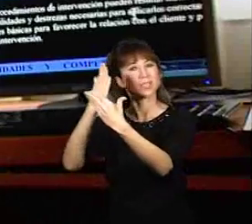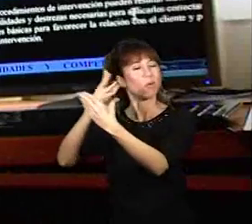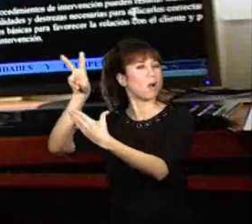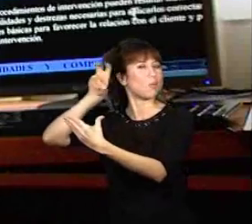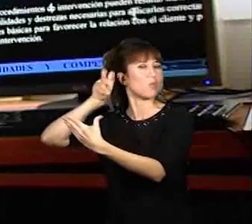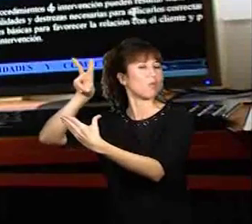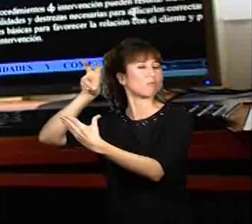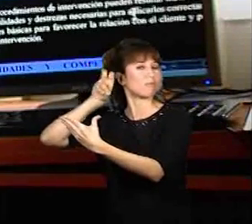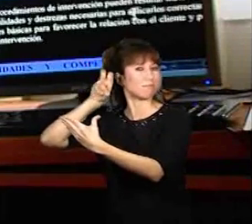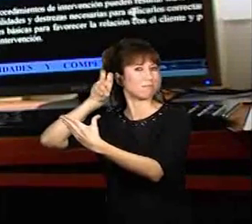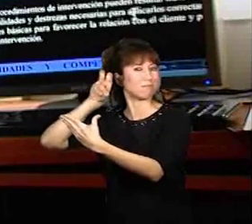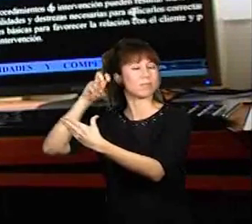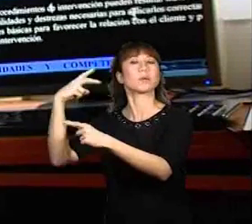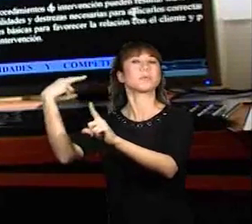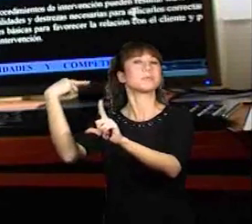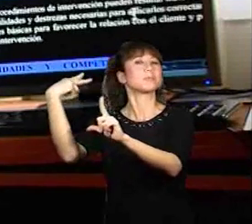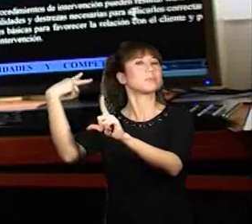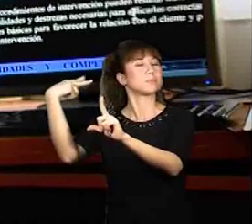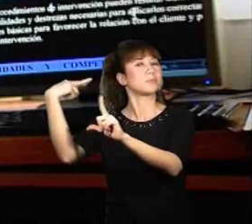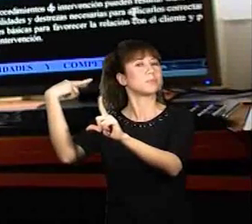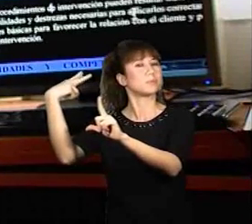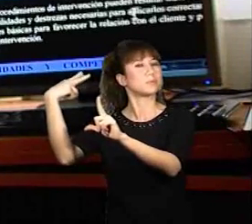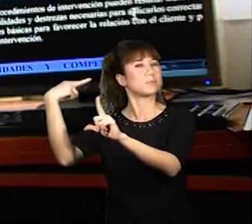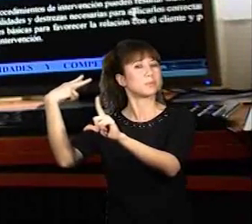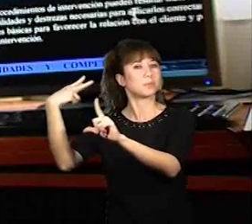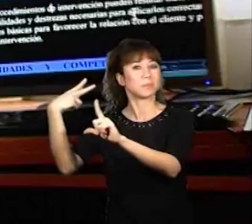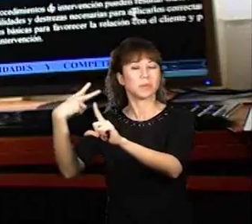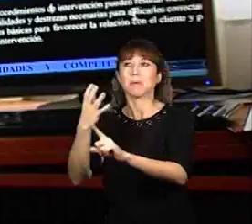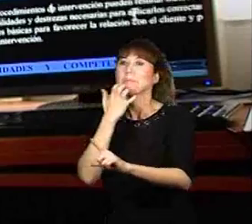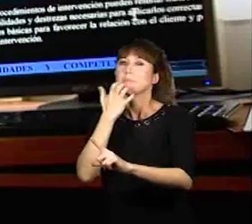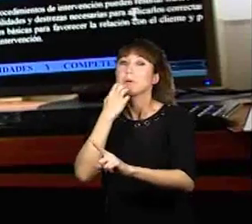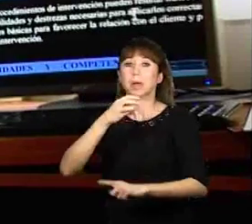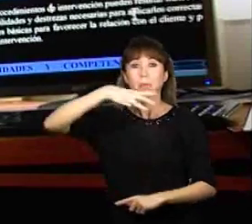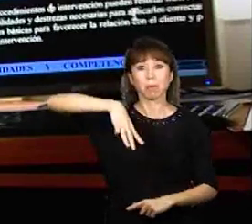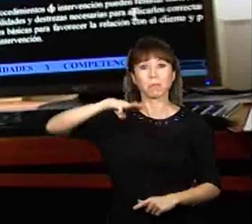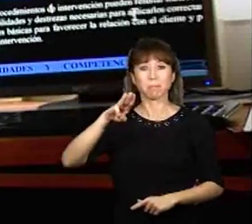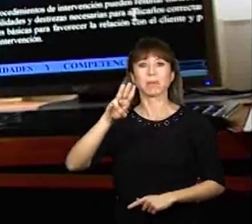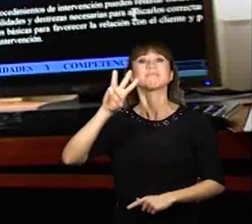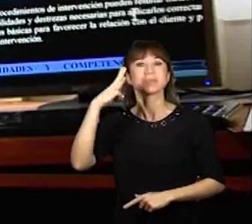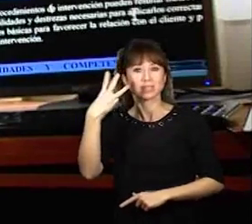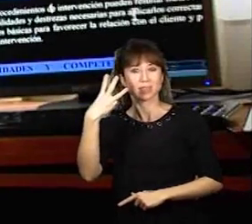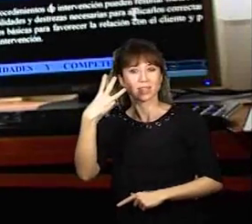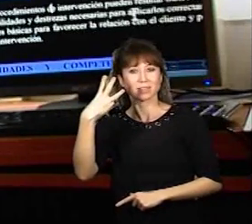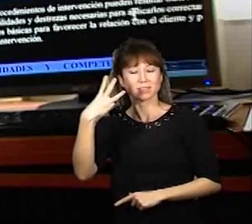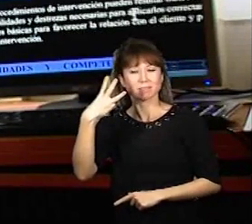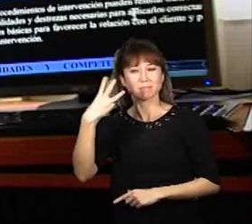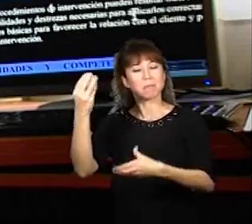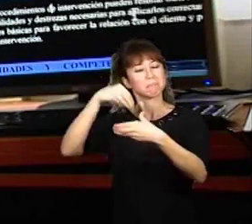archivos de audio, que son accesibles para mí, que se pueden leer en un reproductor de MP3.